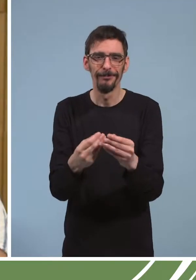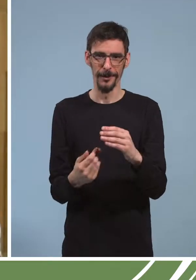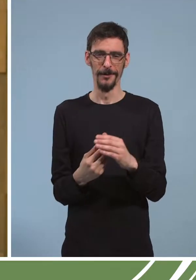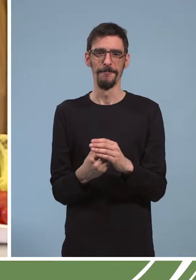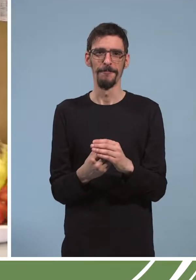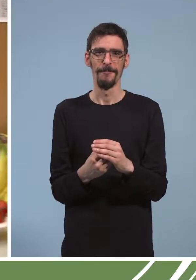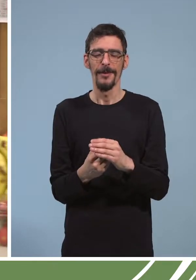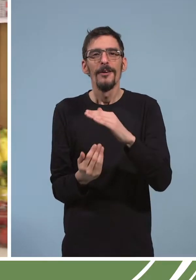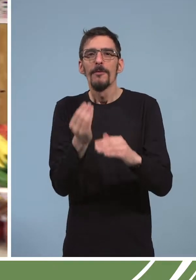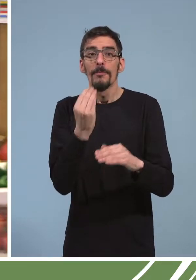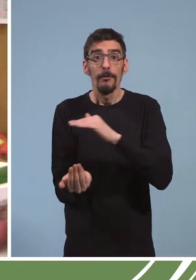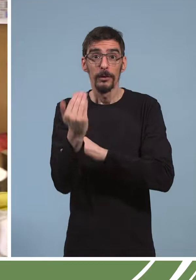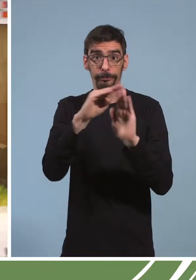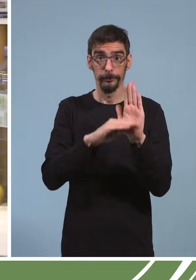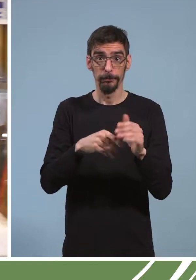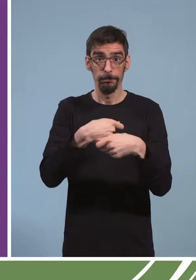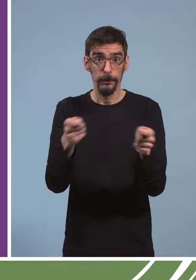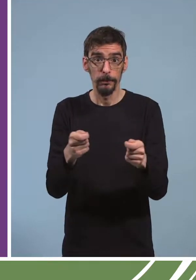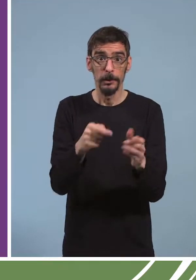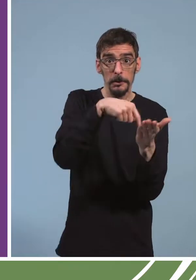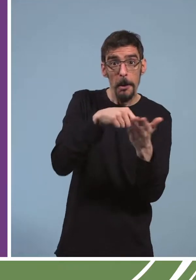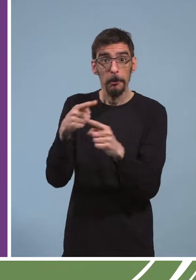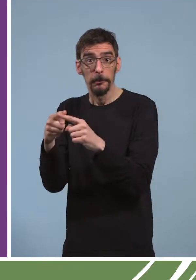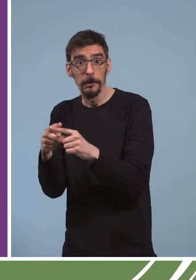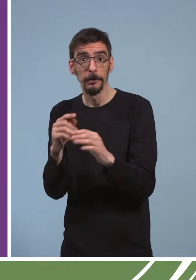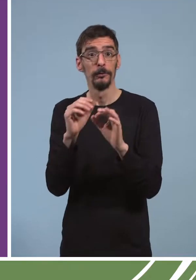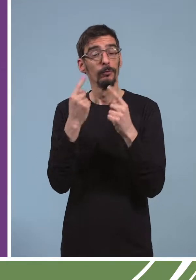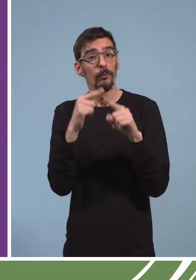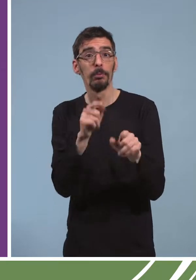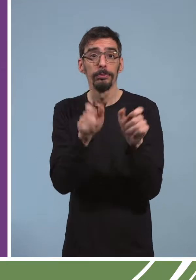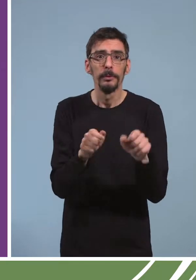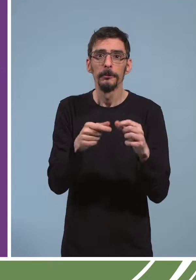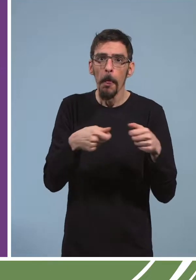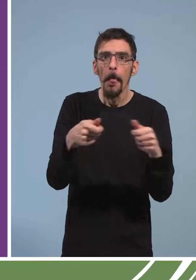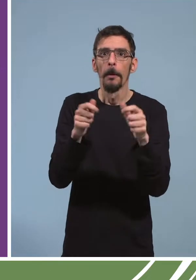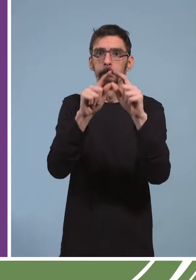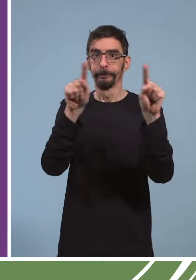Du benötigst die folgenden Materialien: ausreichende Frühstückszutaten und natürlich Geschirr ...